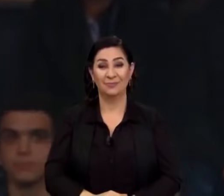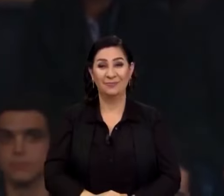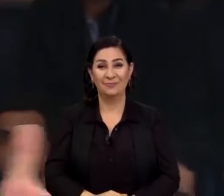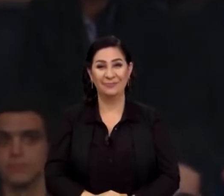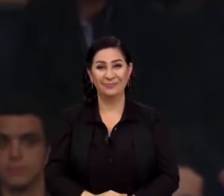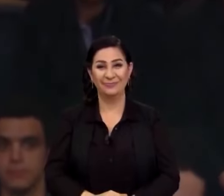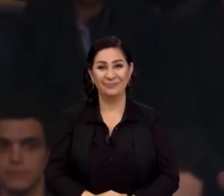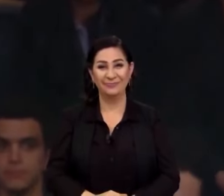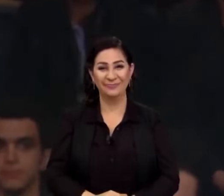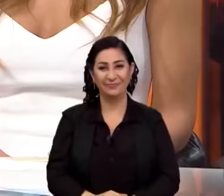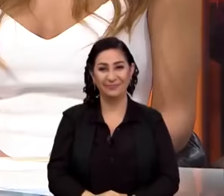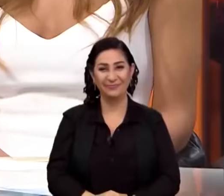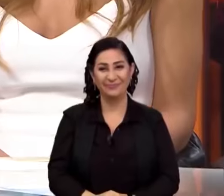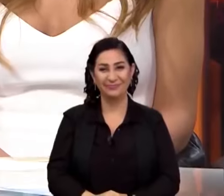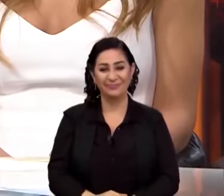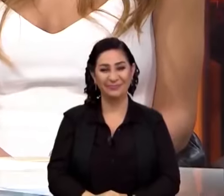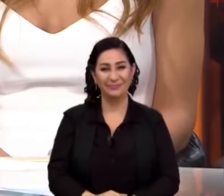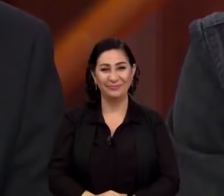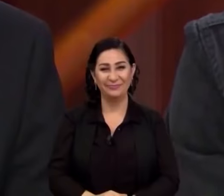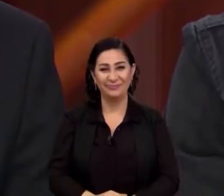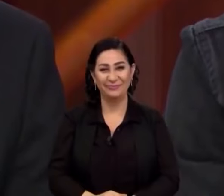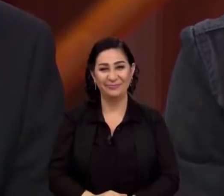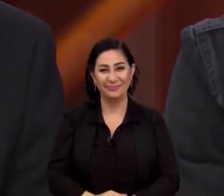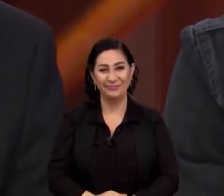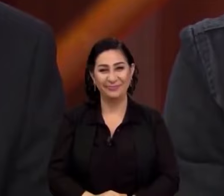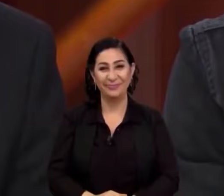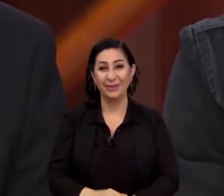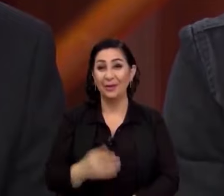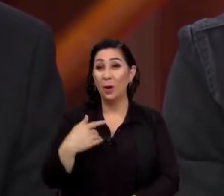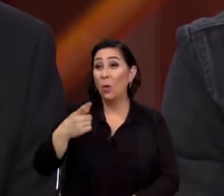meraklı ol yani kullanmıyorum silahım da yok da